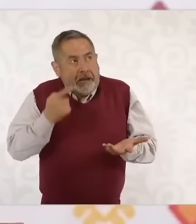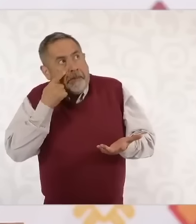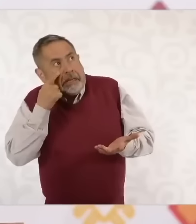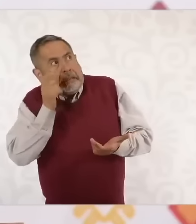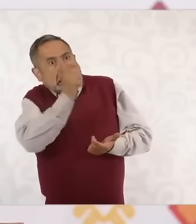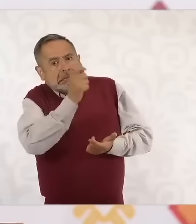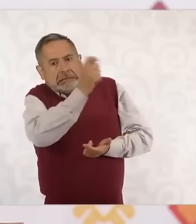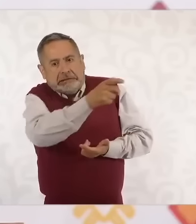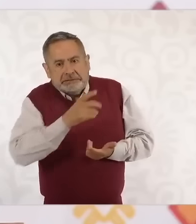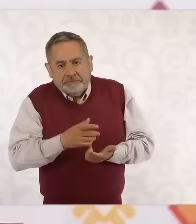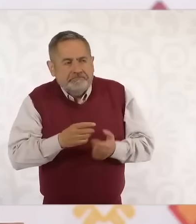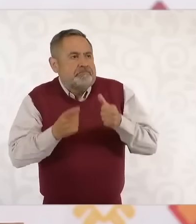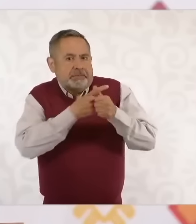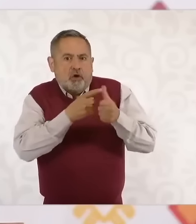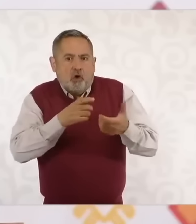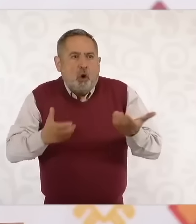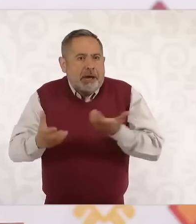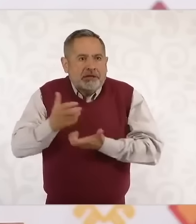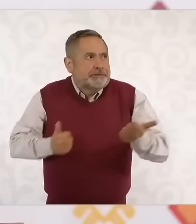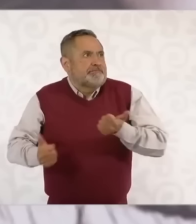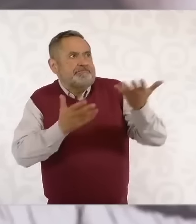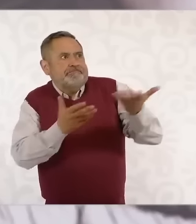porque no es mercado principal, es difícil anticiparlo, pero no se prevé que haya una